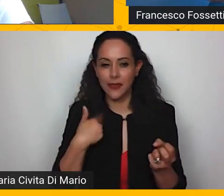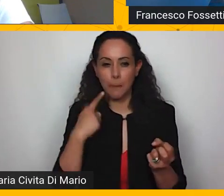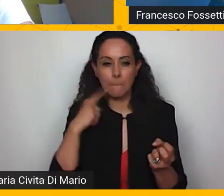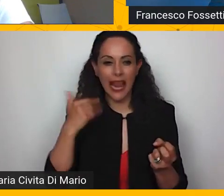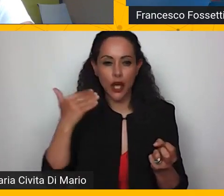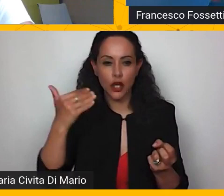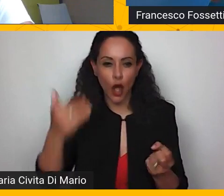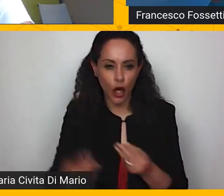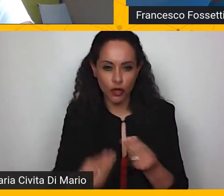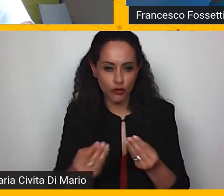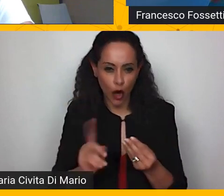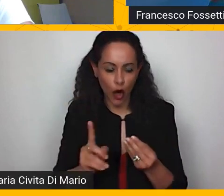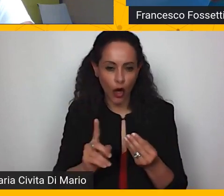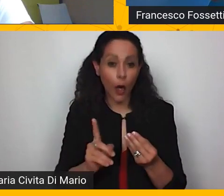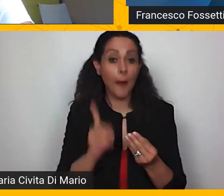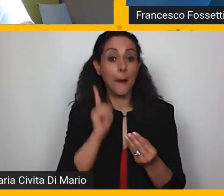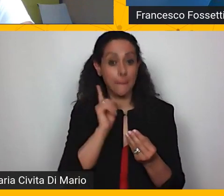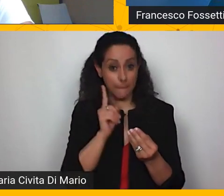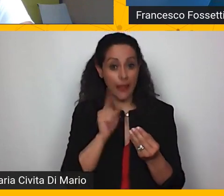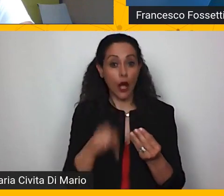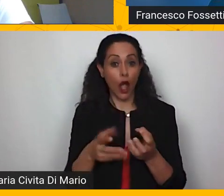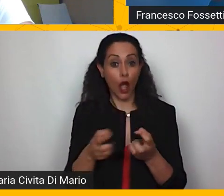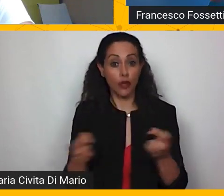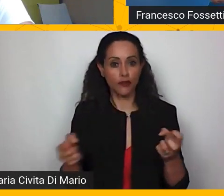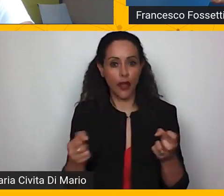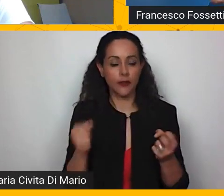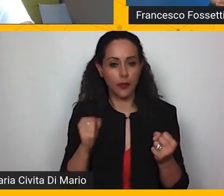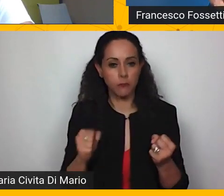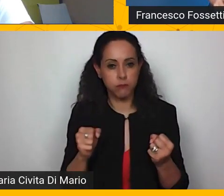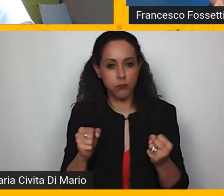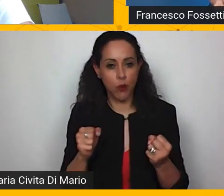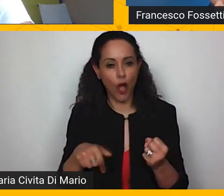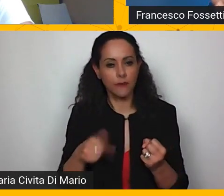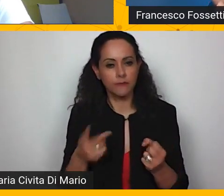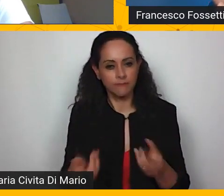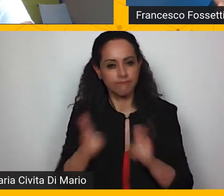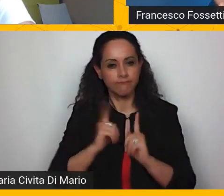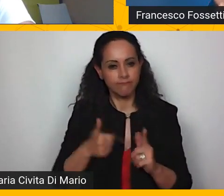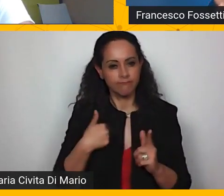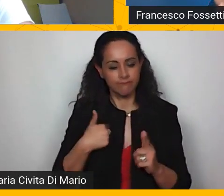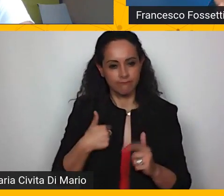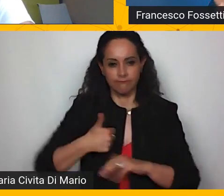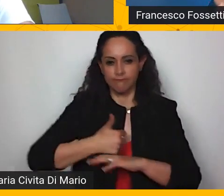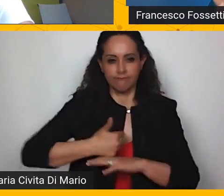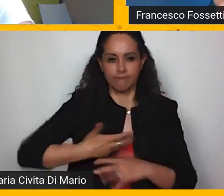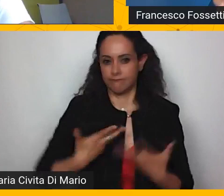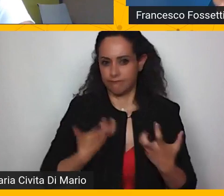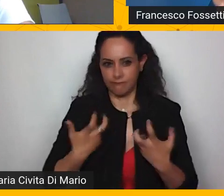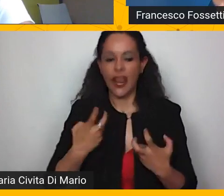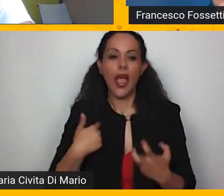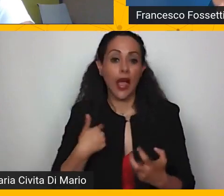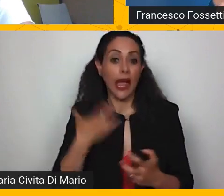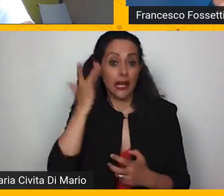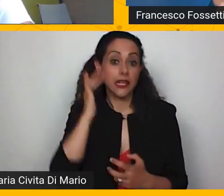non ti permettono di migliorare, non è detto che non ci siano rischi, quindi